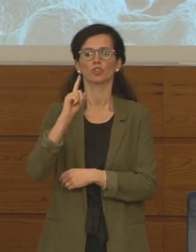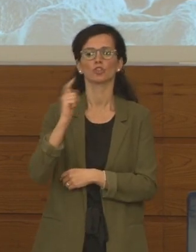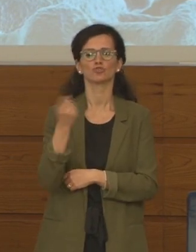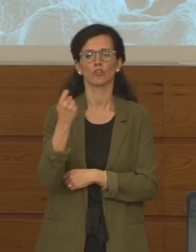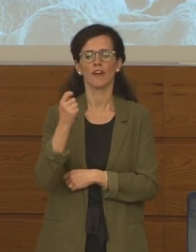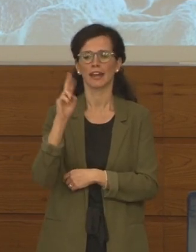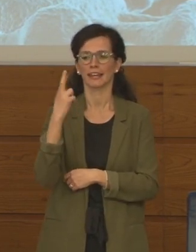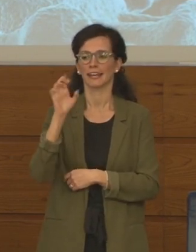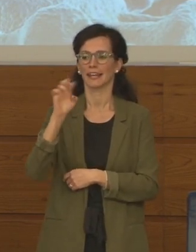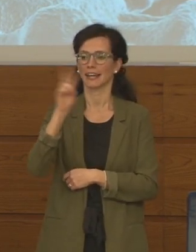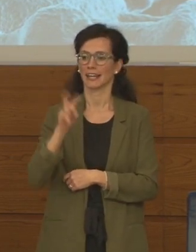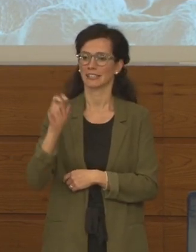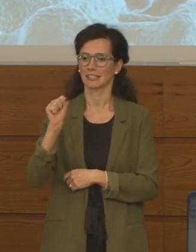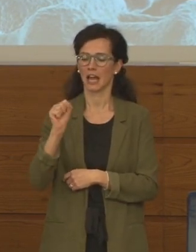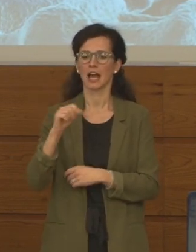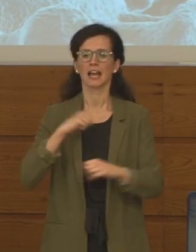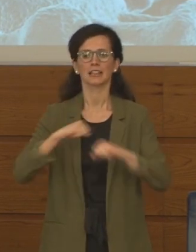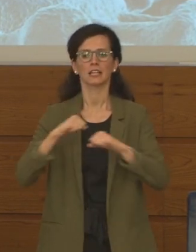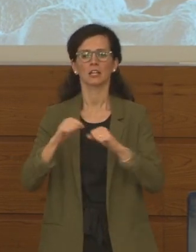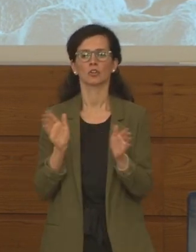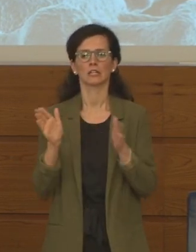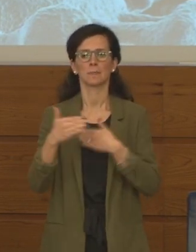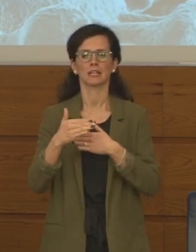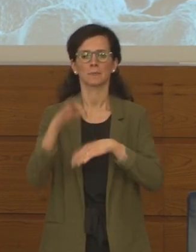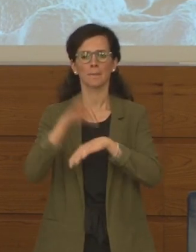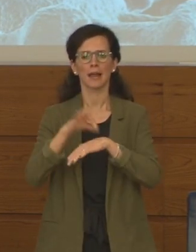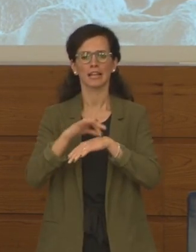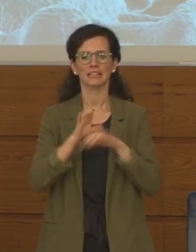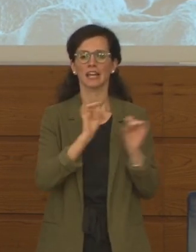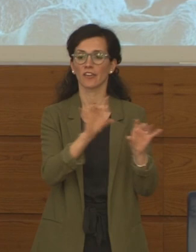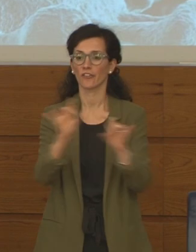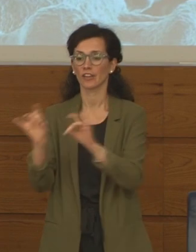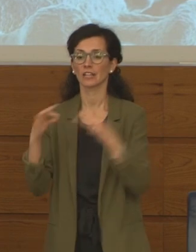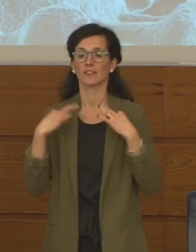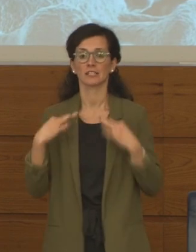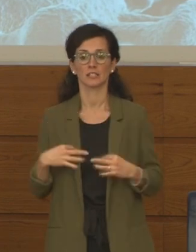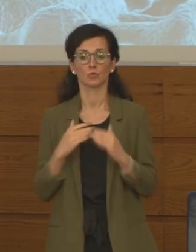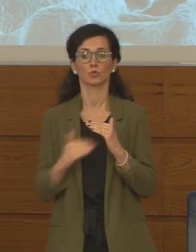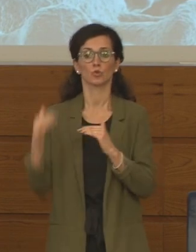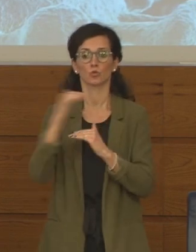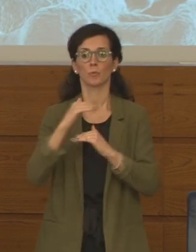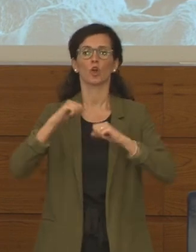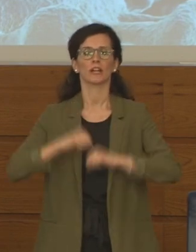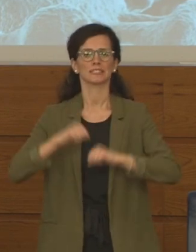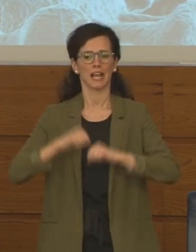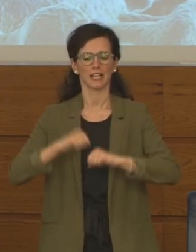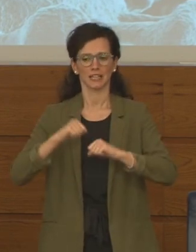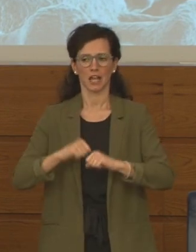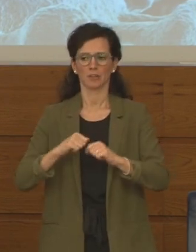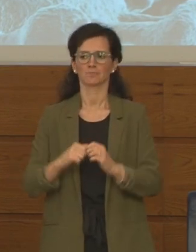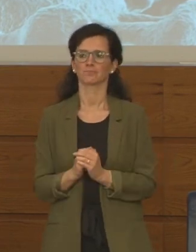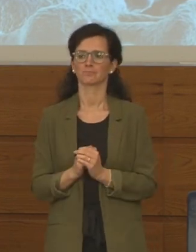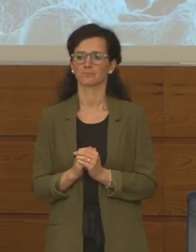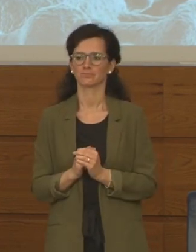del Dipartimento Malattie Infettive dell'Istituto Superiore di Sanità, che mi